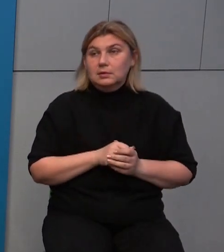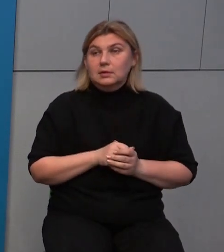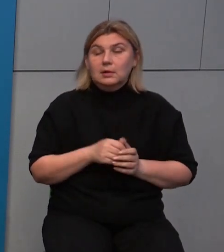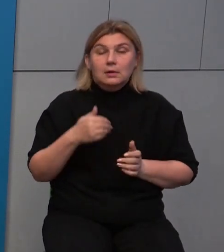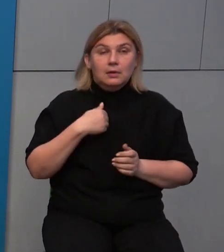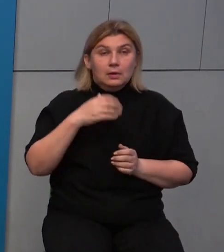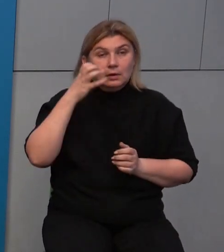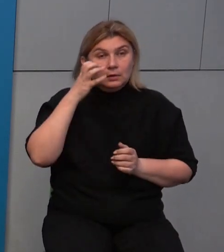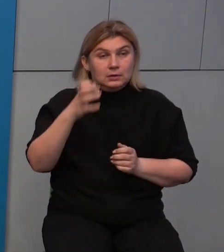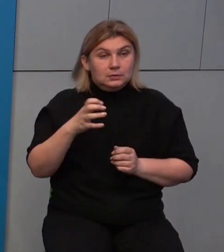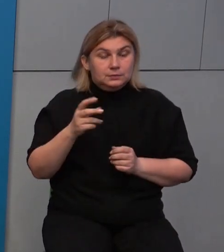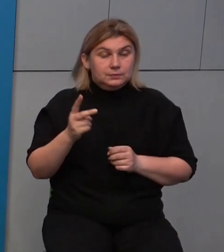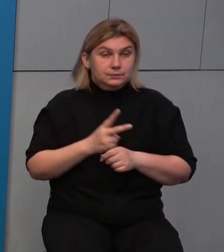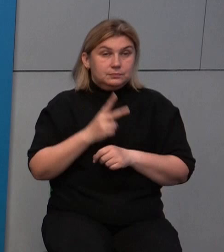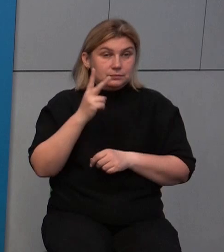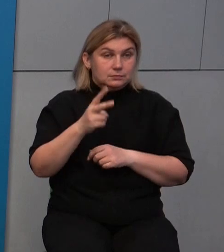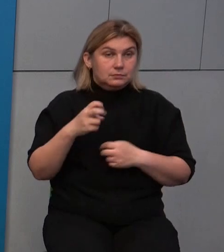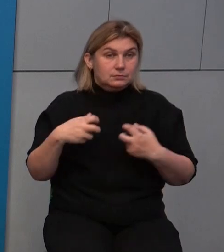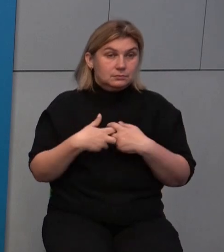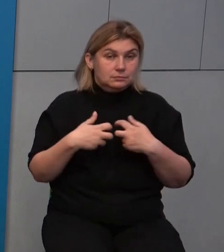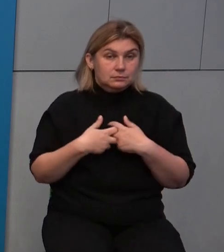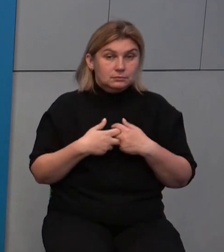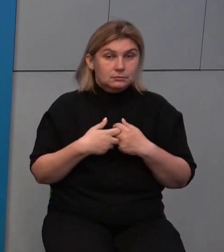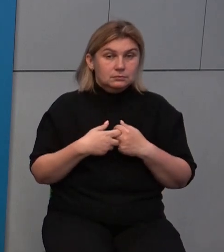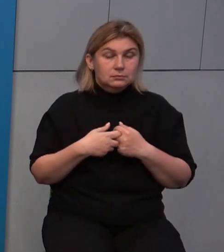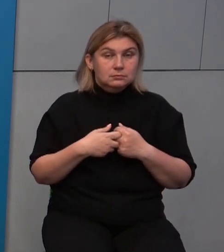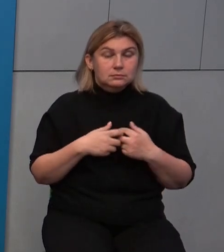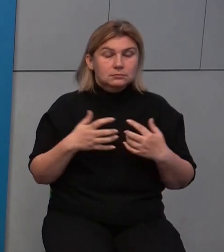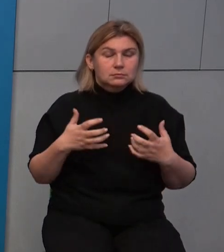Ona jest w ogóle dostępna online. Zachęcam państwa do jej odnalezienia.